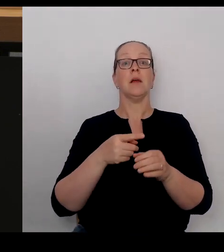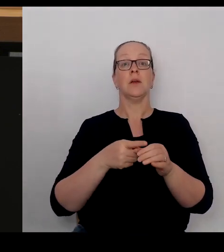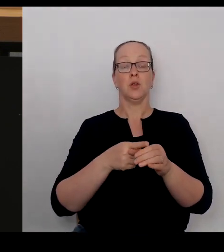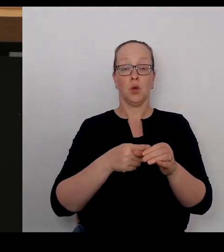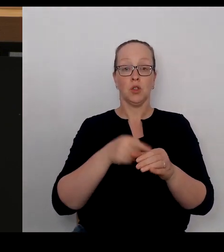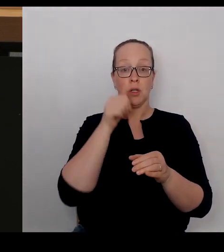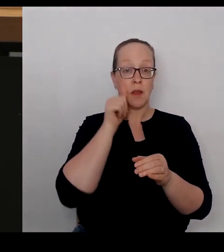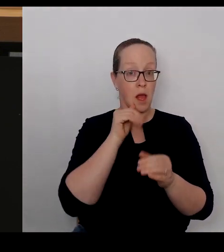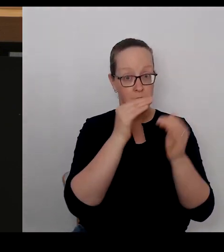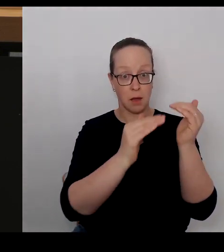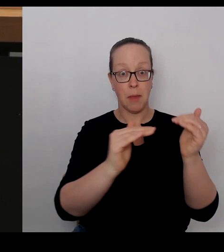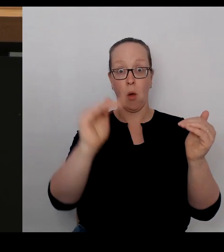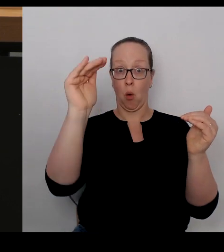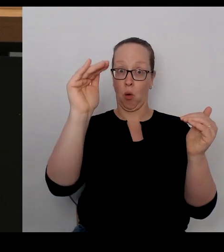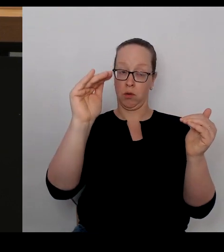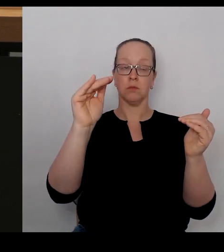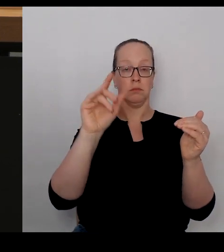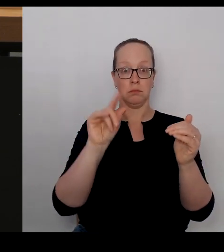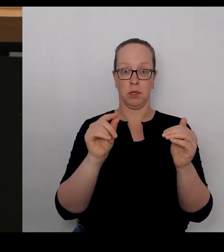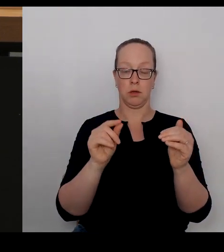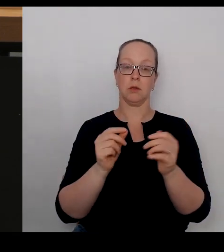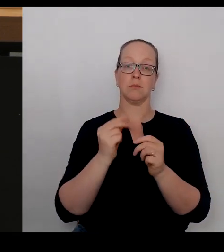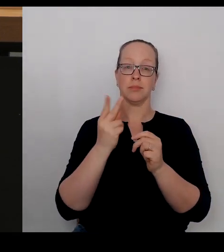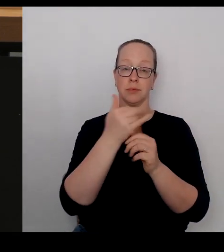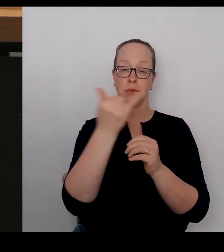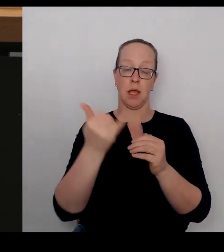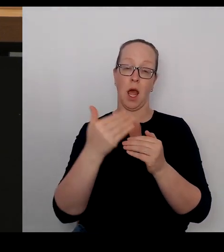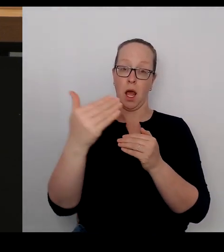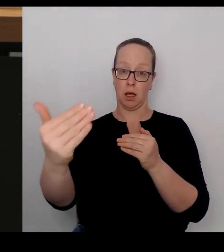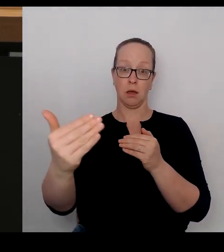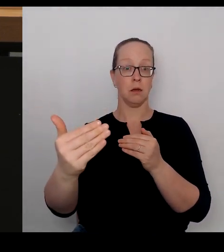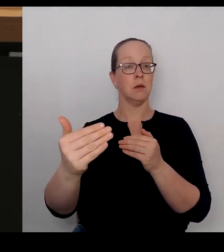in den Ruhestand gehen Gleichzeitig gibt es mehr und veränderte Aufgaben und